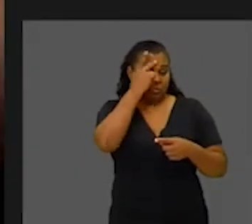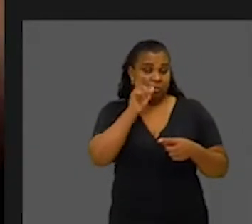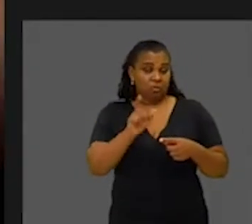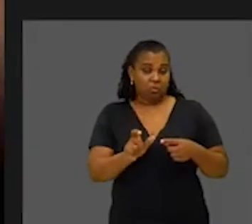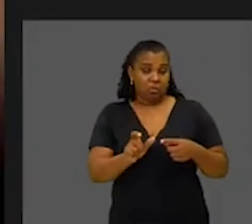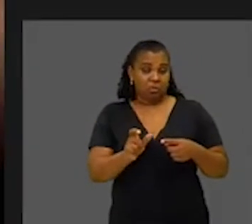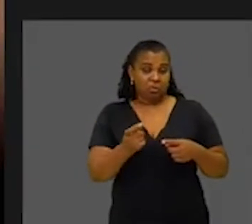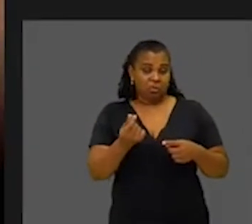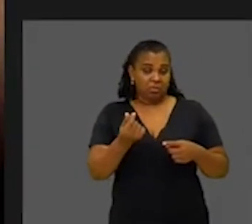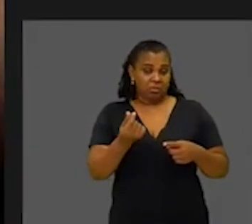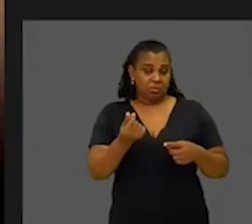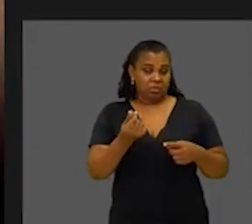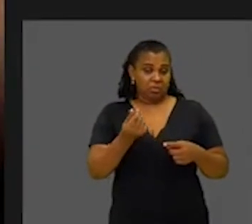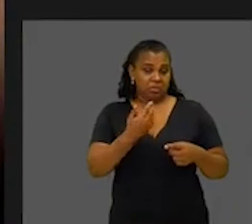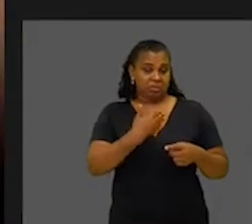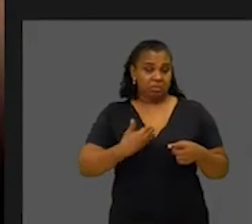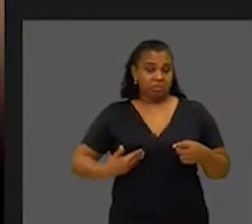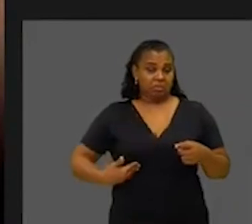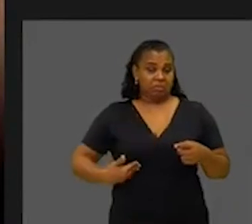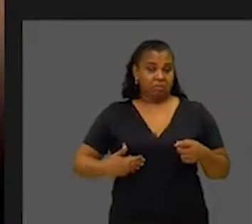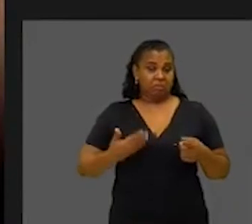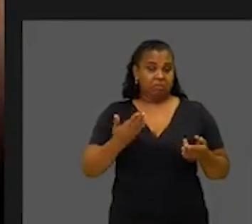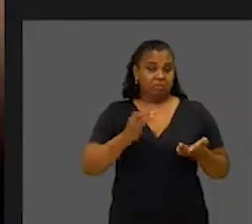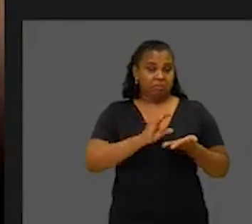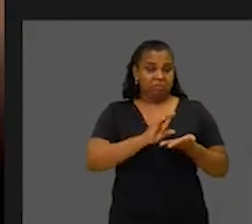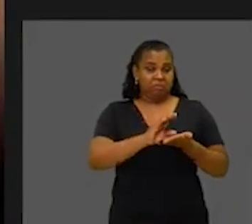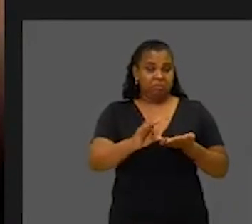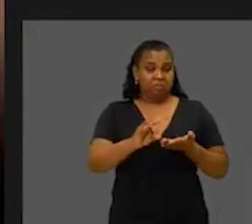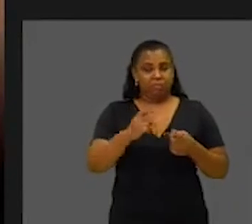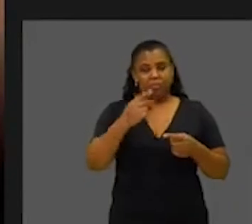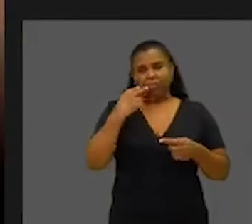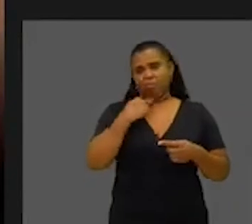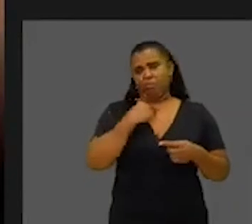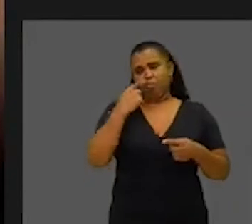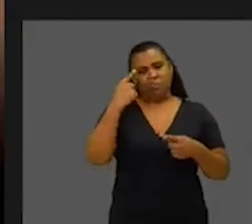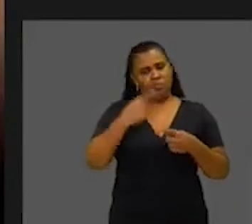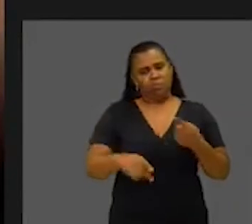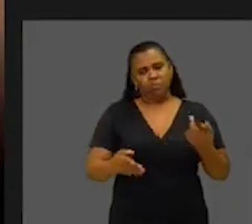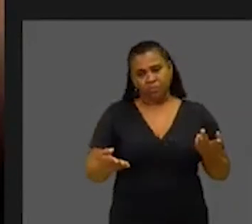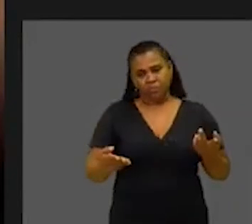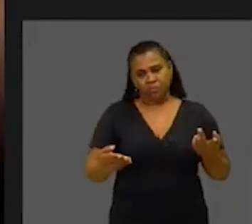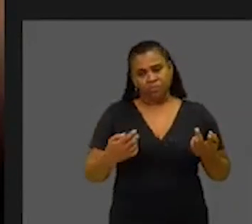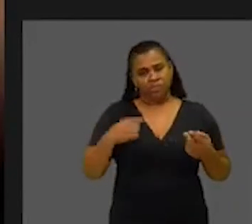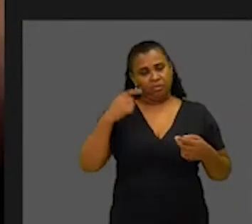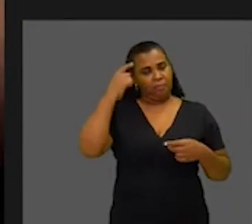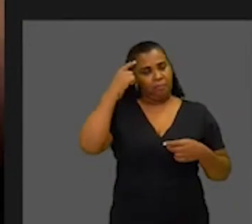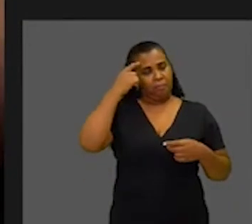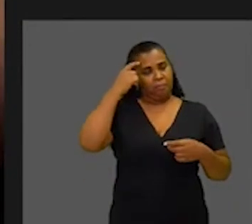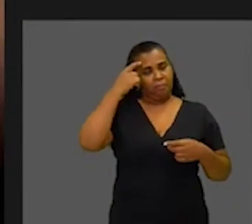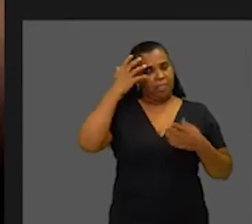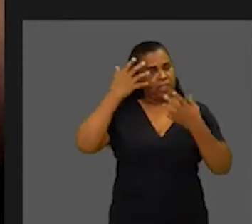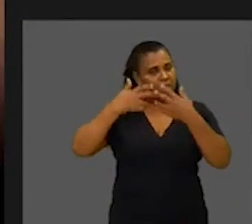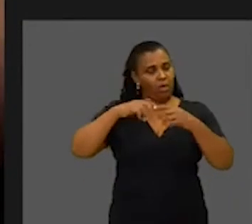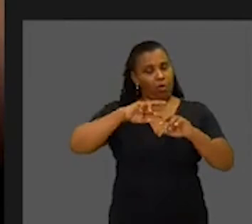política não devem existir e eu já penso que ao contrário eu acho que tem que ter esse